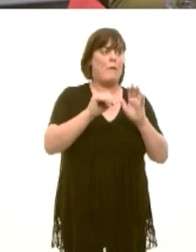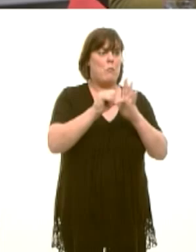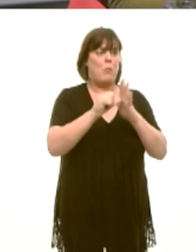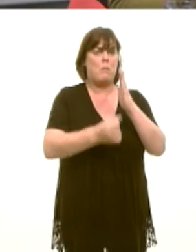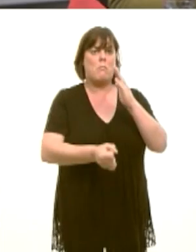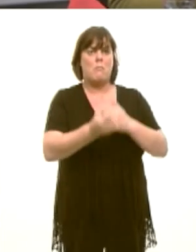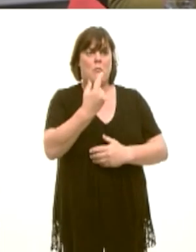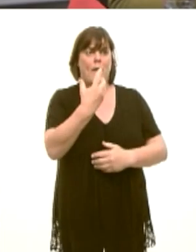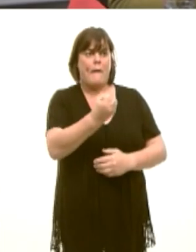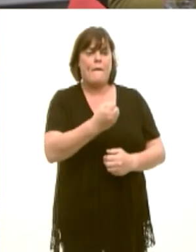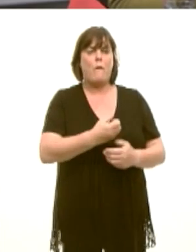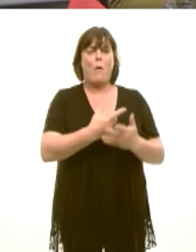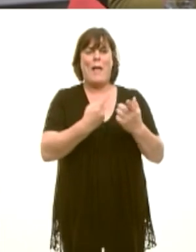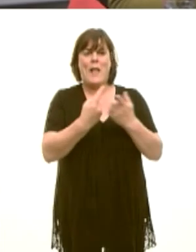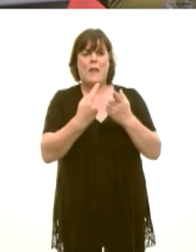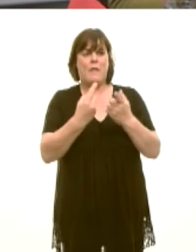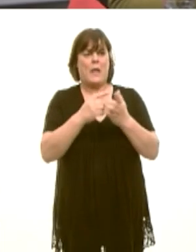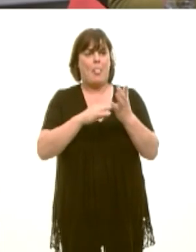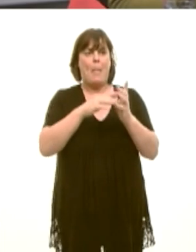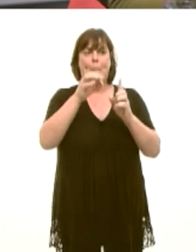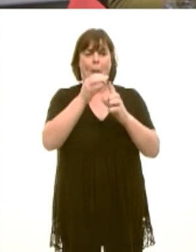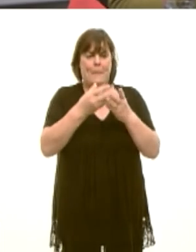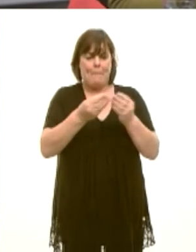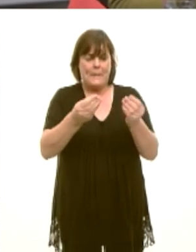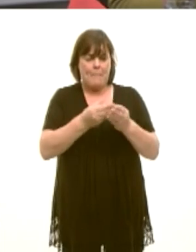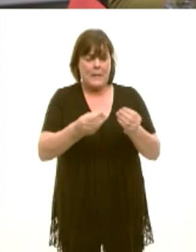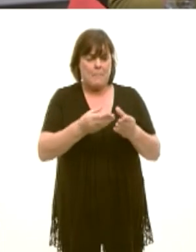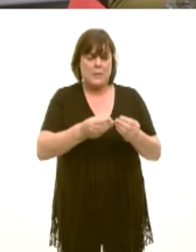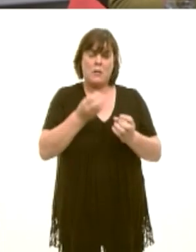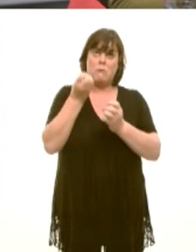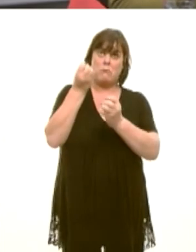i awdurdodau lleol os oes problem neu os oes bylchau yn y mapiau eu hunain? Bydd awdurdodau